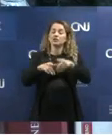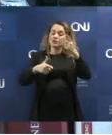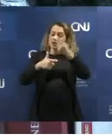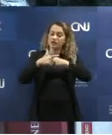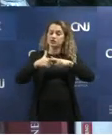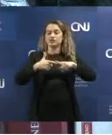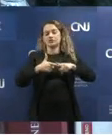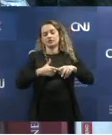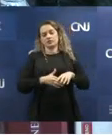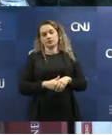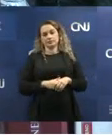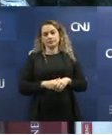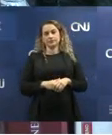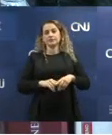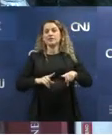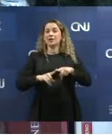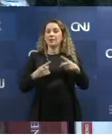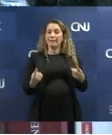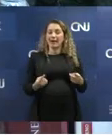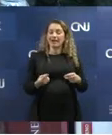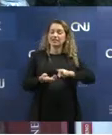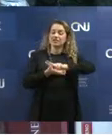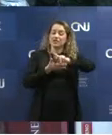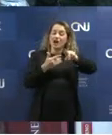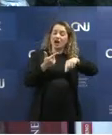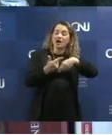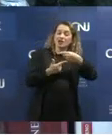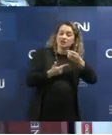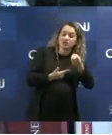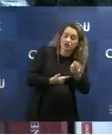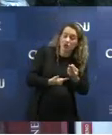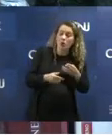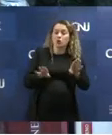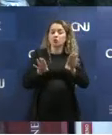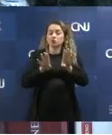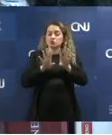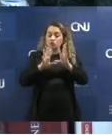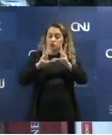Mas várias ou todas as circunstância identificadas em 2017 e circunstâncias que ensejam